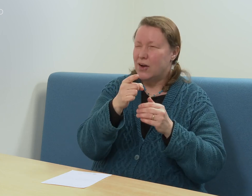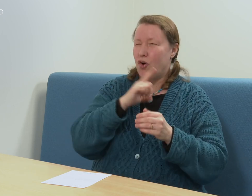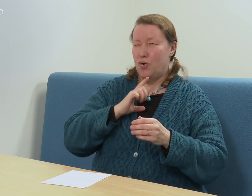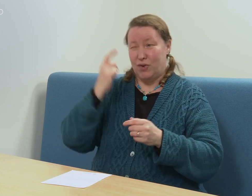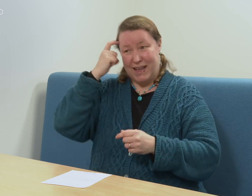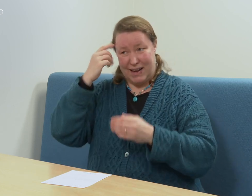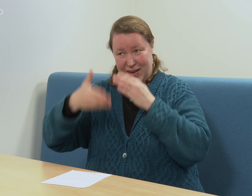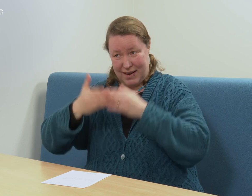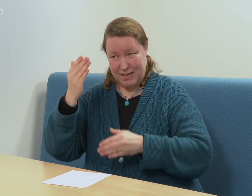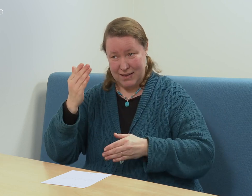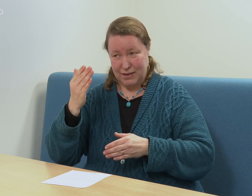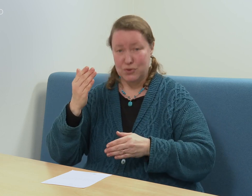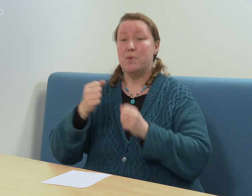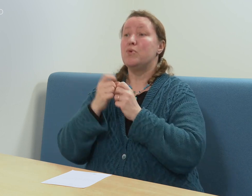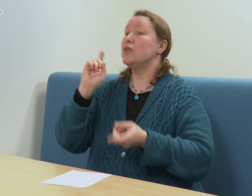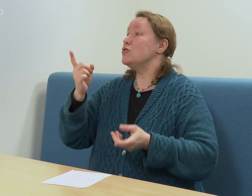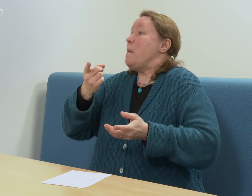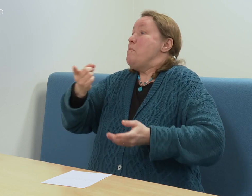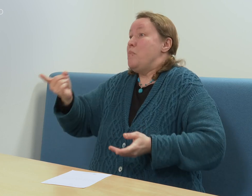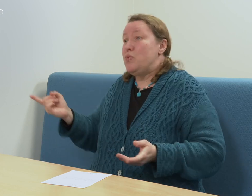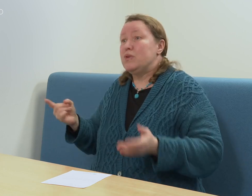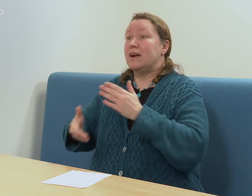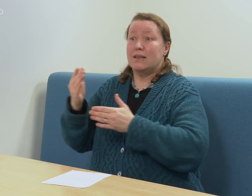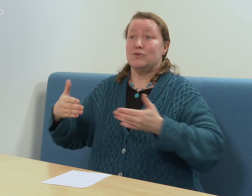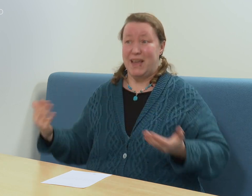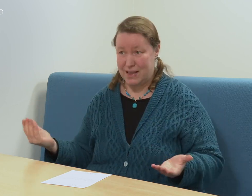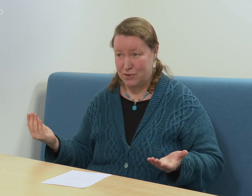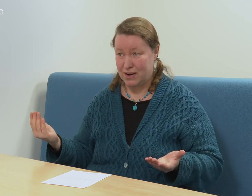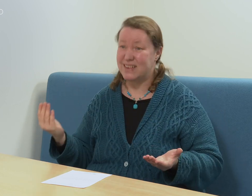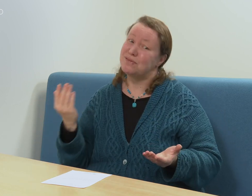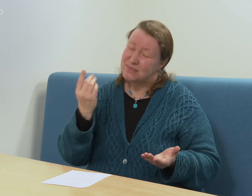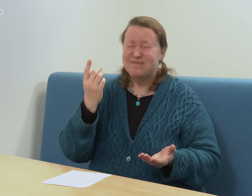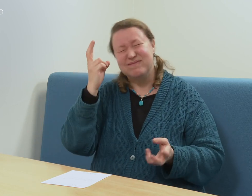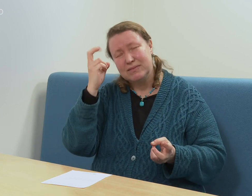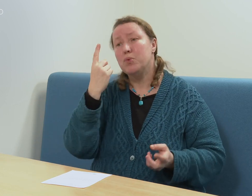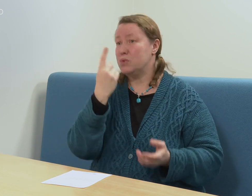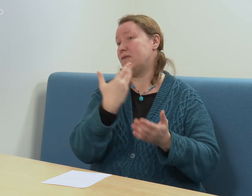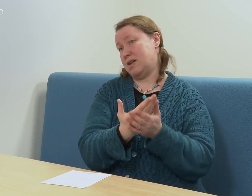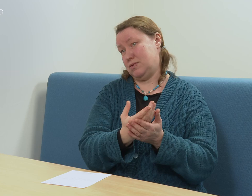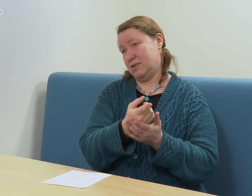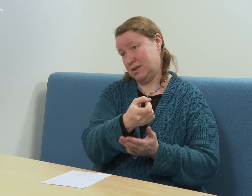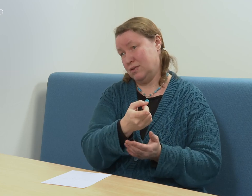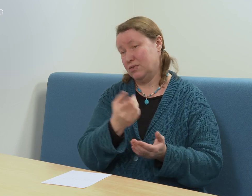Siitä voi olla montaa mieltä, onko kyseessä järkevä ratkaisu vai ei, - mutta se on ainakin vaihtoehto silloin, jos mitään muutakaan ratkaisua ei ole.